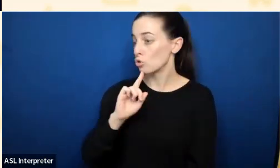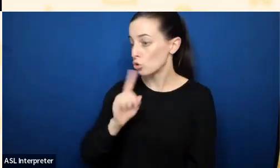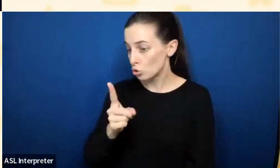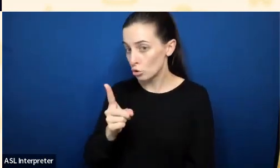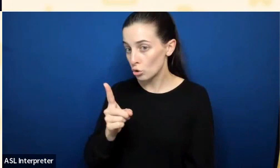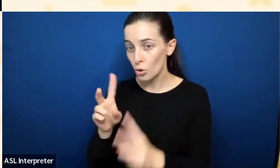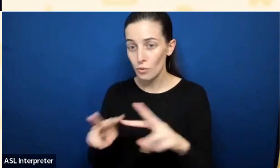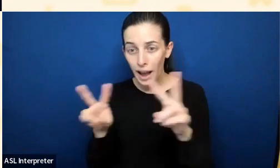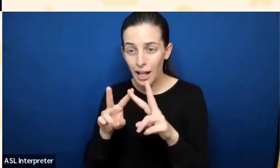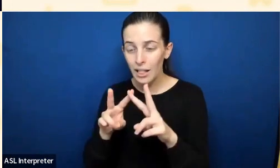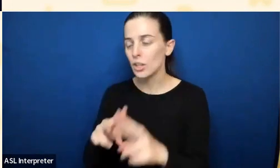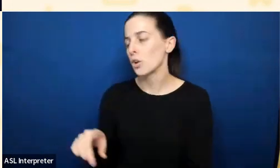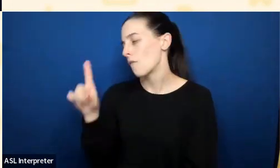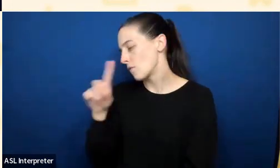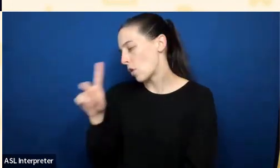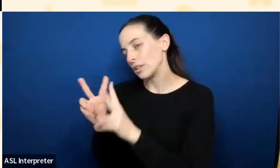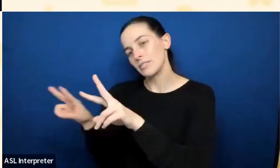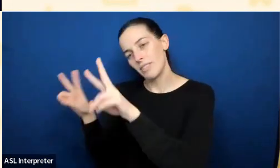Entonces es más fácil para nosotros visualizar lo que sucede en nuestro código CSS.